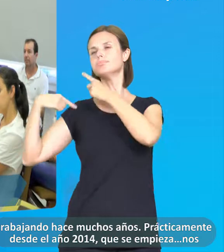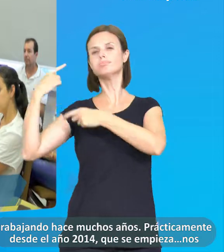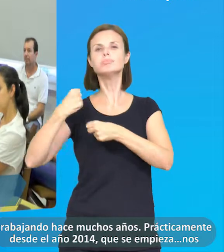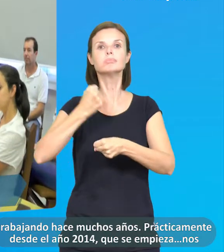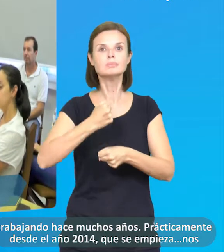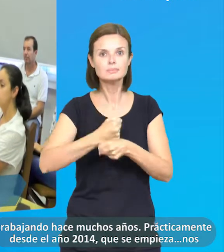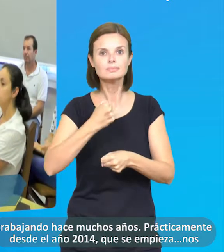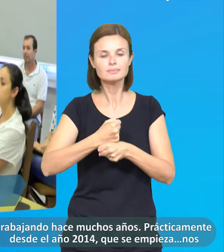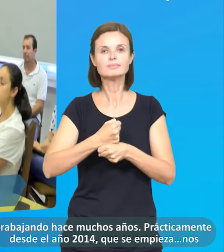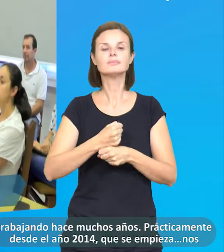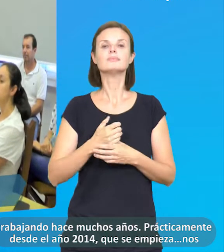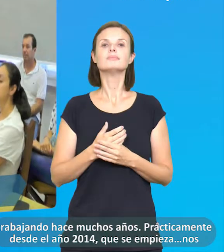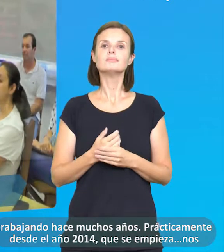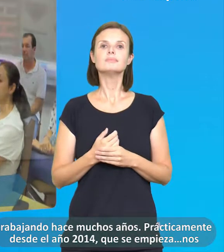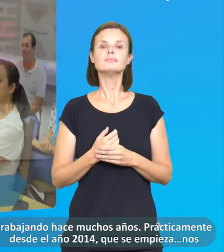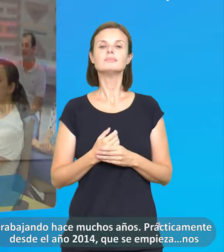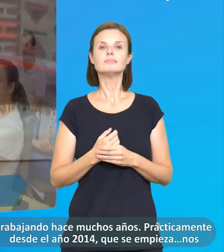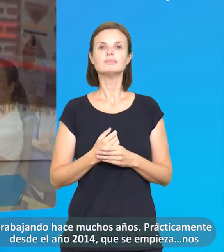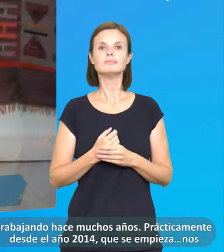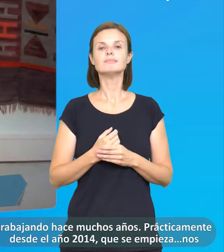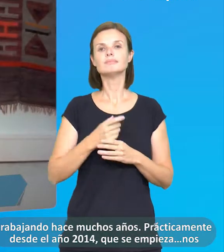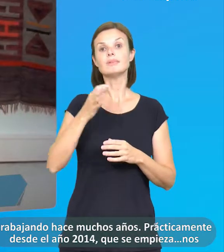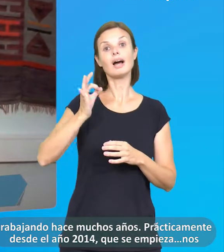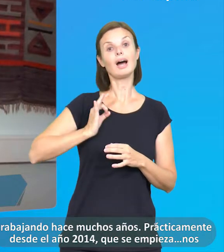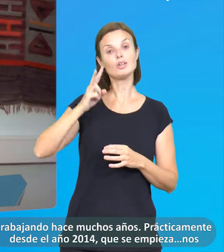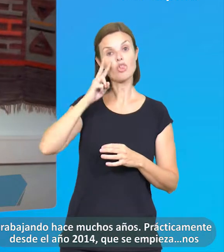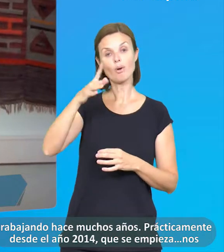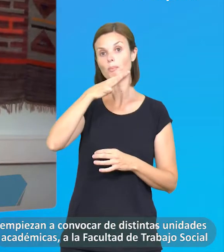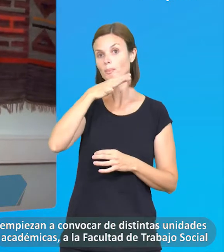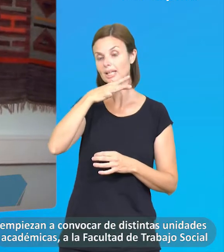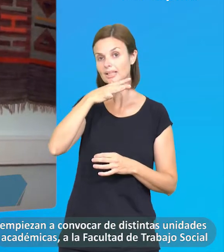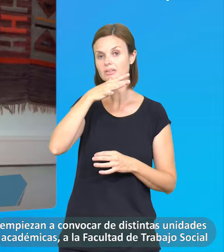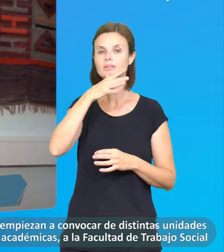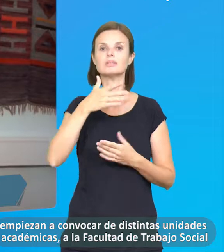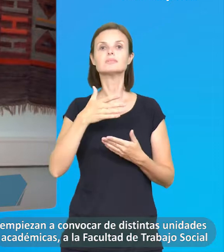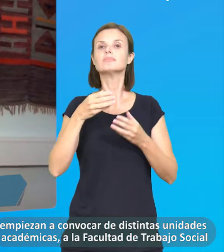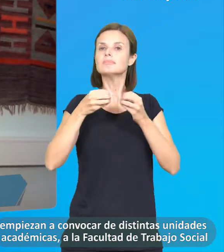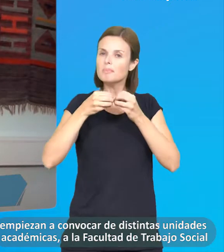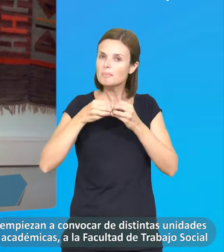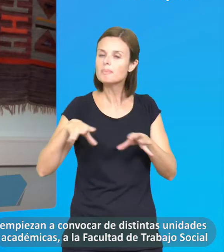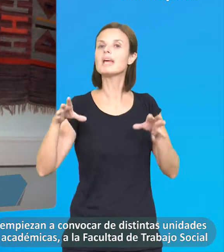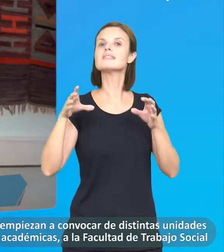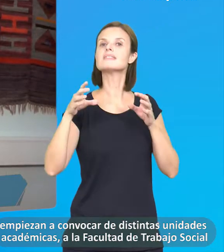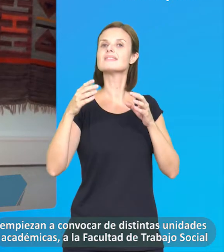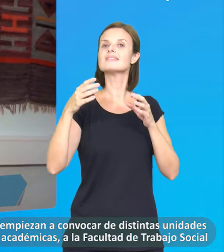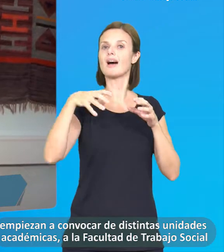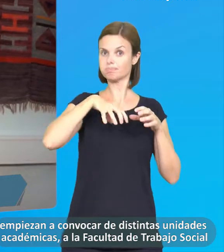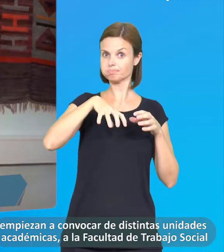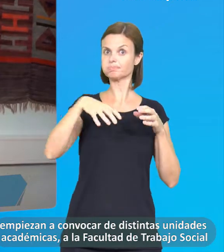años, prácticamente desde el año 2014, que nos empiezan a convocar en las distintas